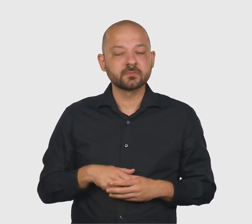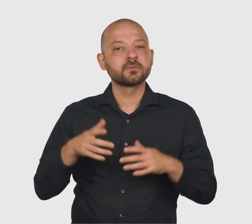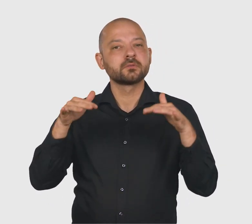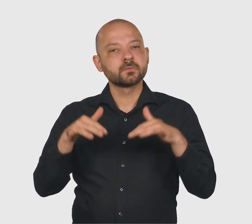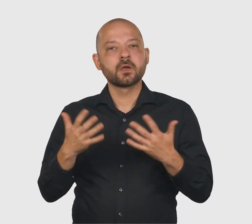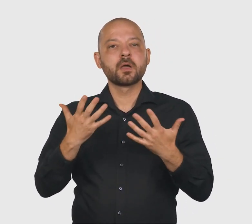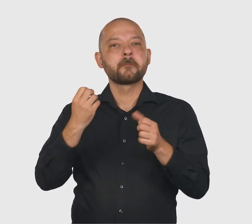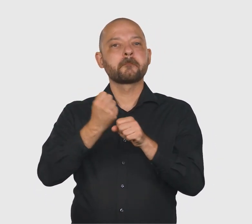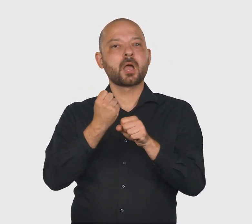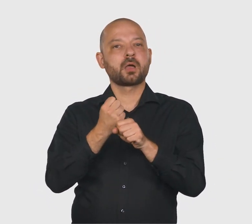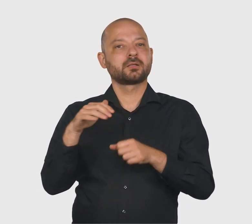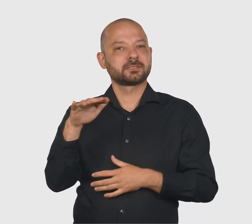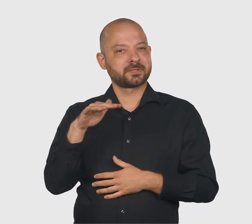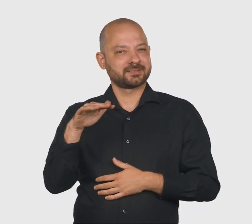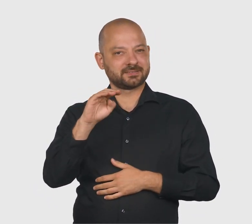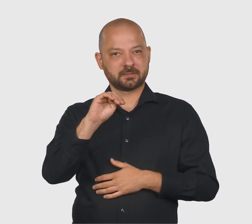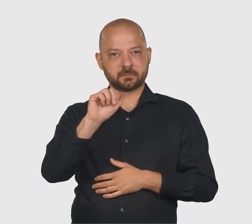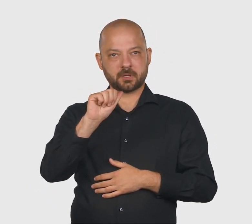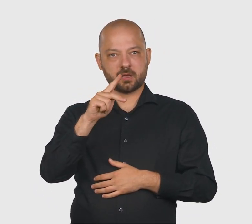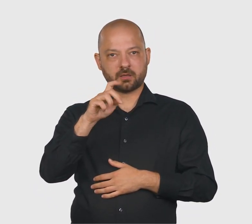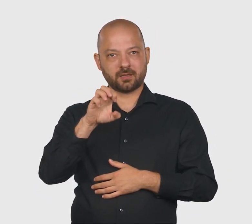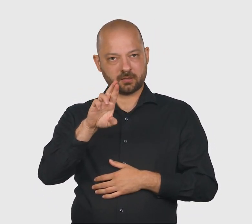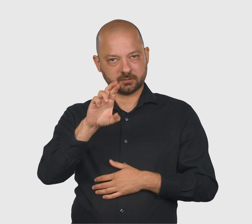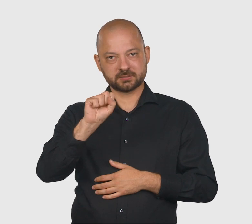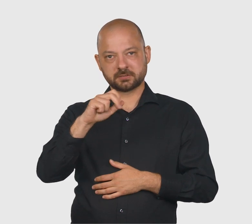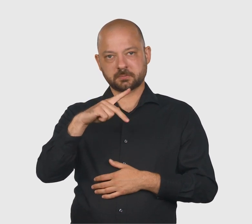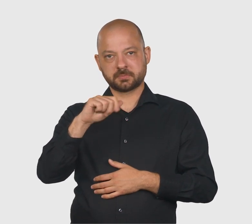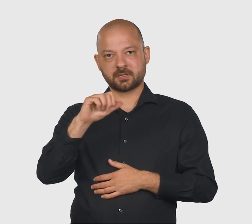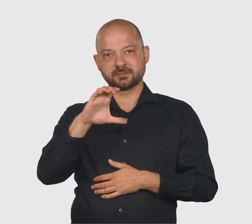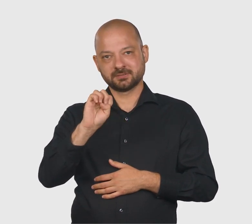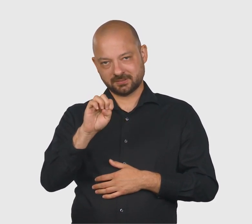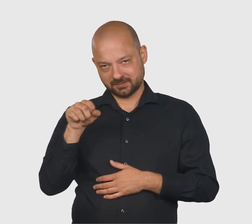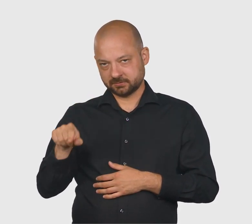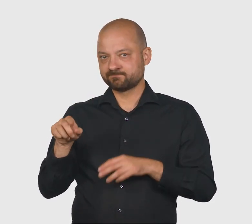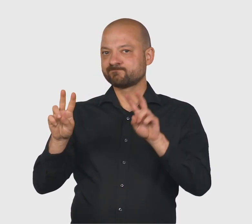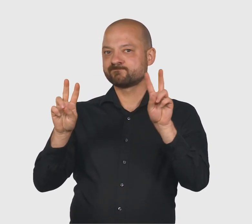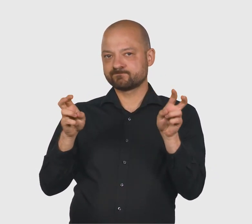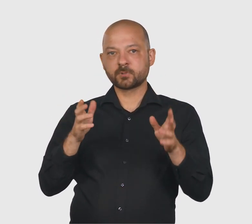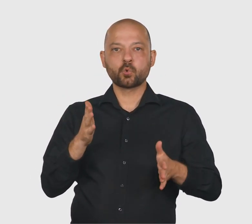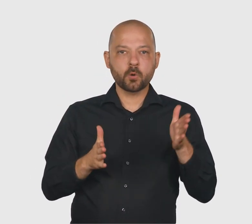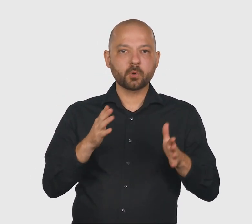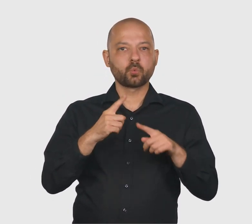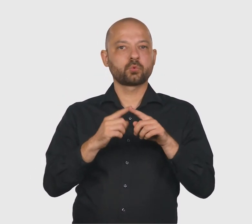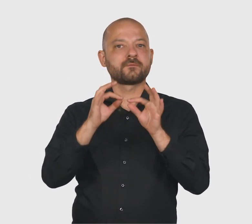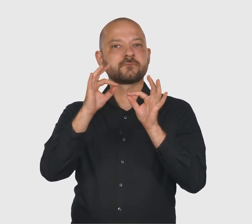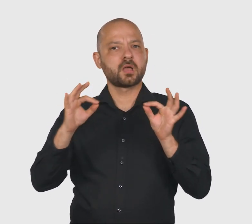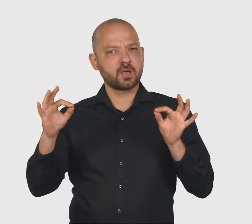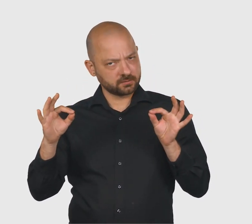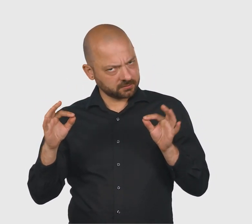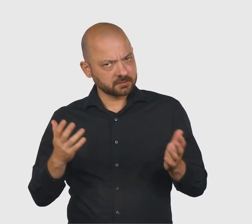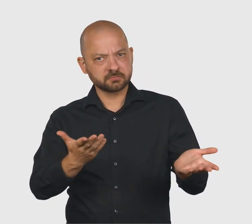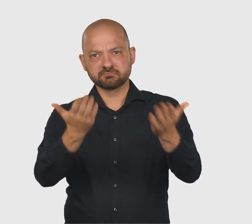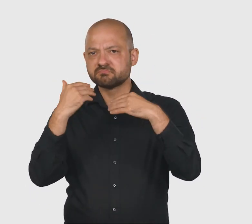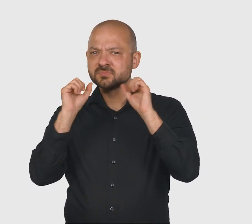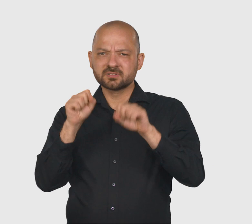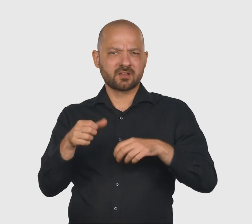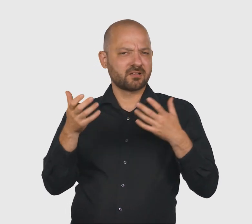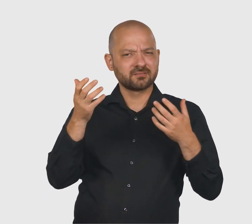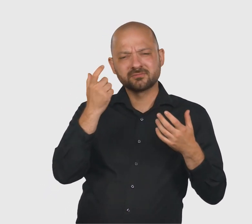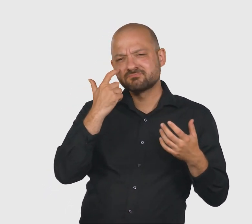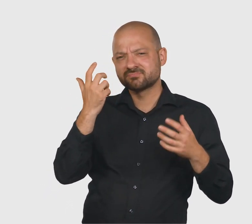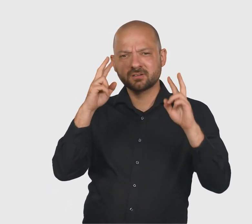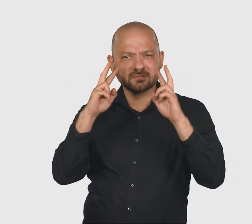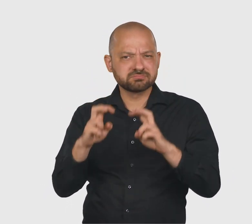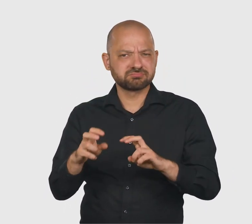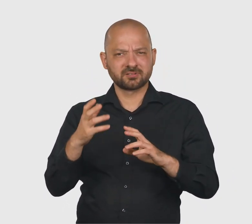Der Makerspace „Robo und Faden“ lädt zum Tüfteln,